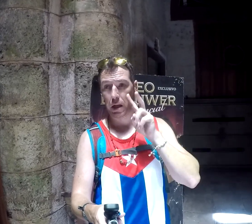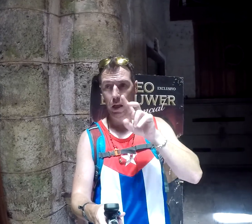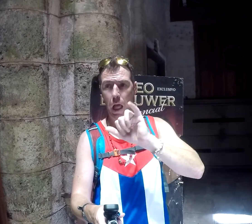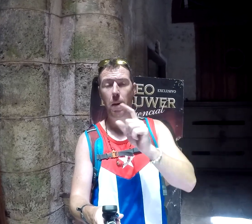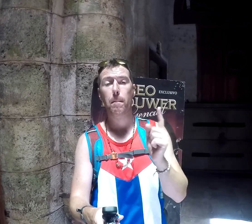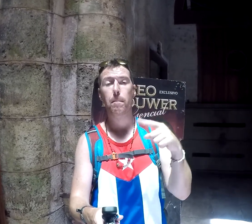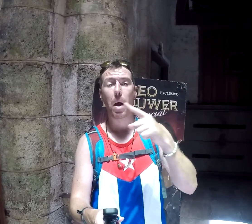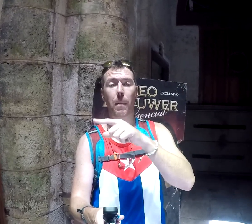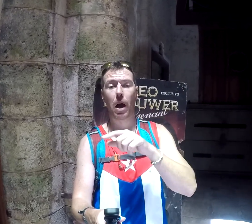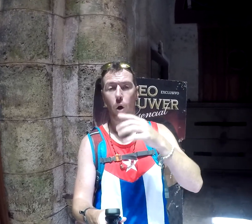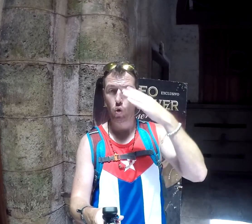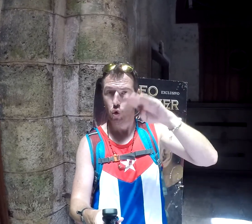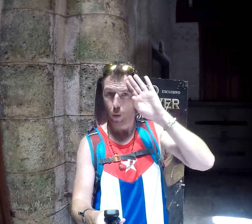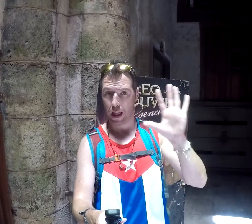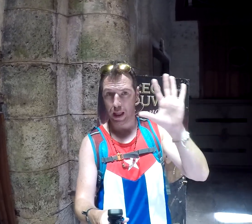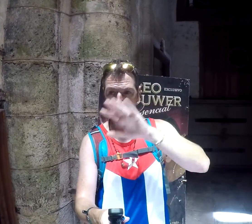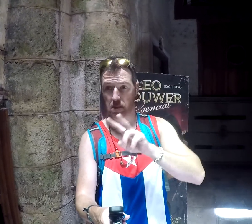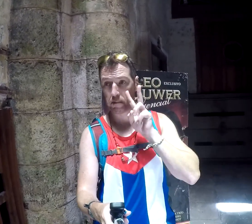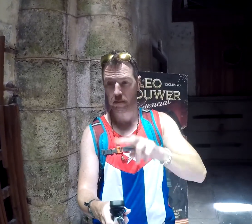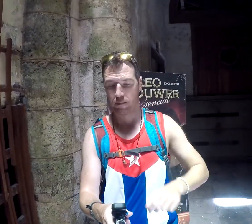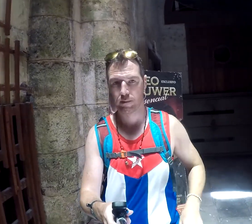Ahí hay un mapa de toda Cuba, vamos a verlo